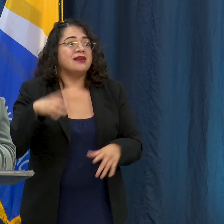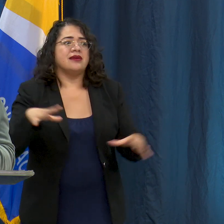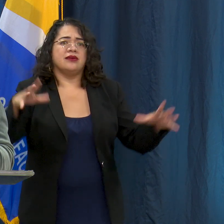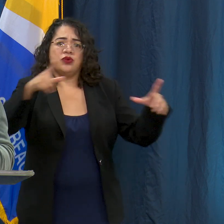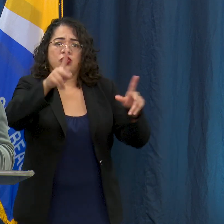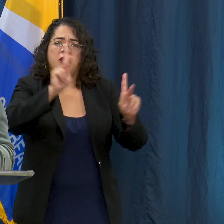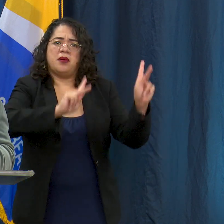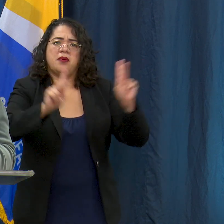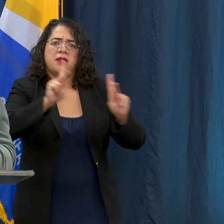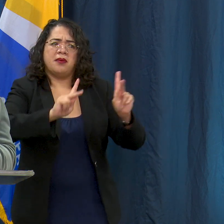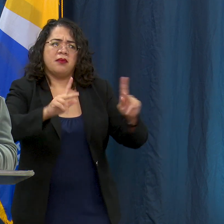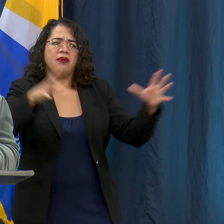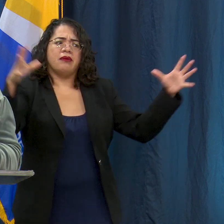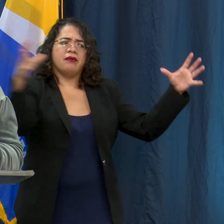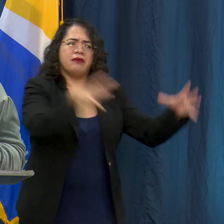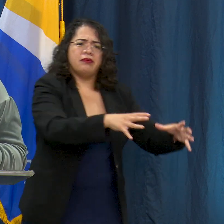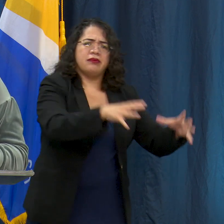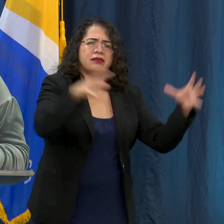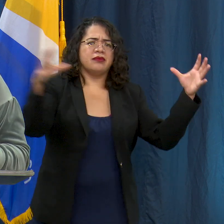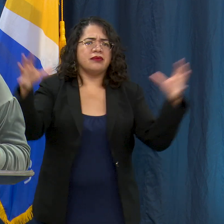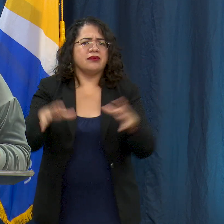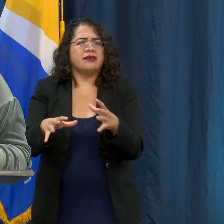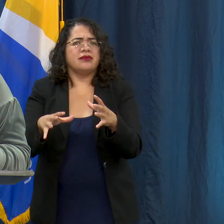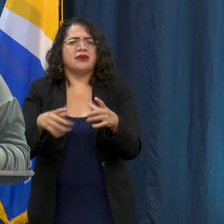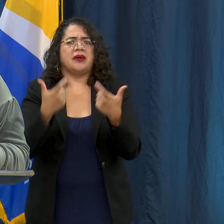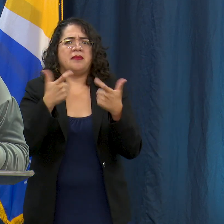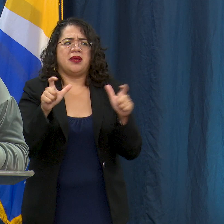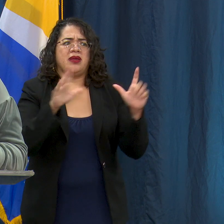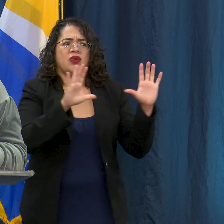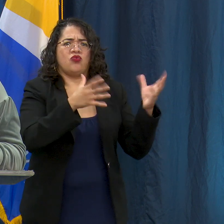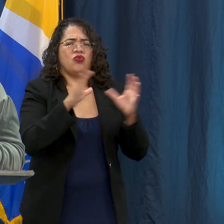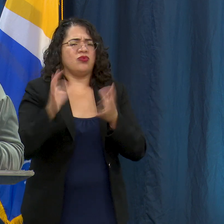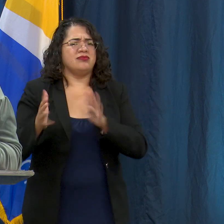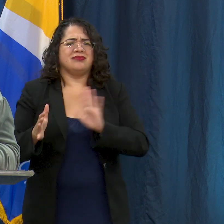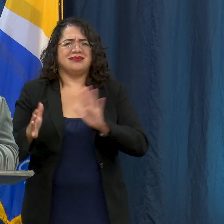nuestra or en salud Tessa few - nada meant a hemos estado Reza viendo muchas